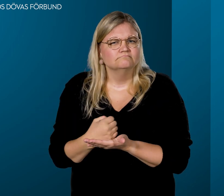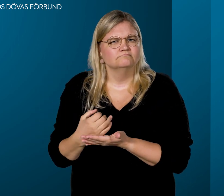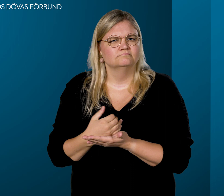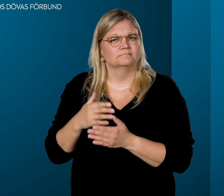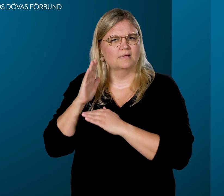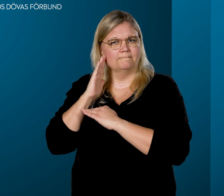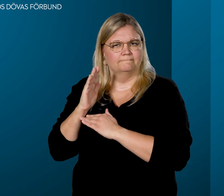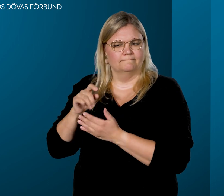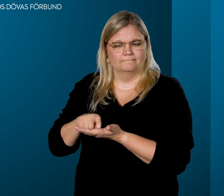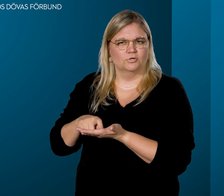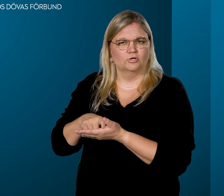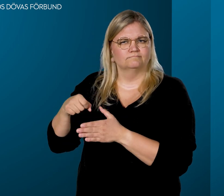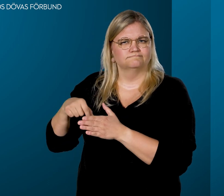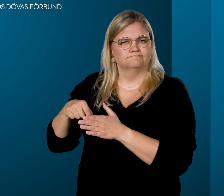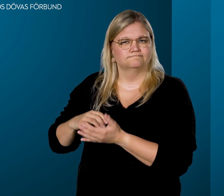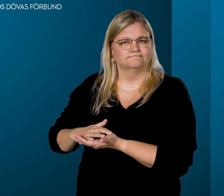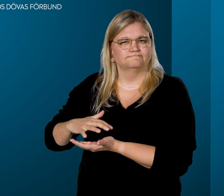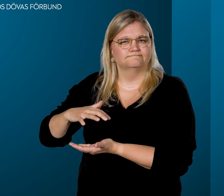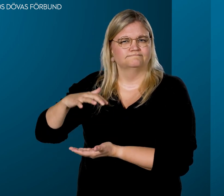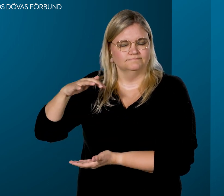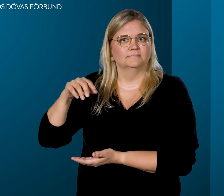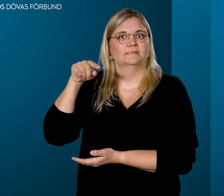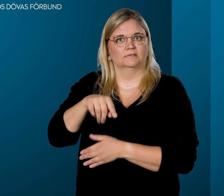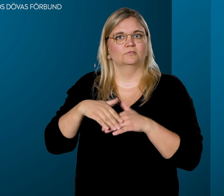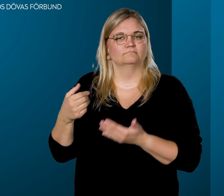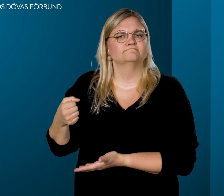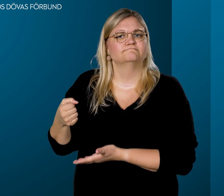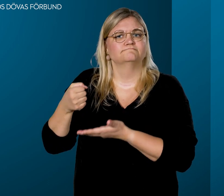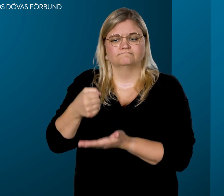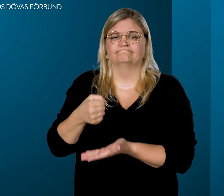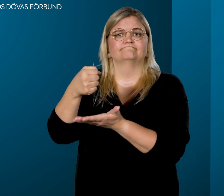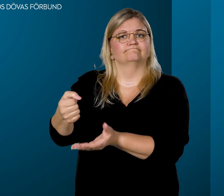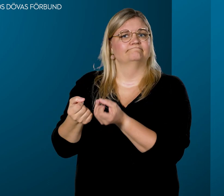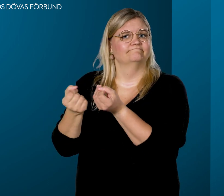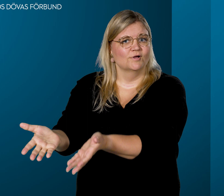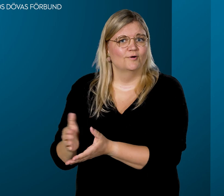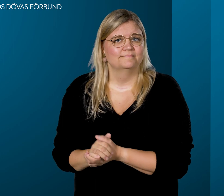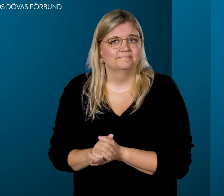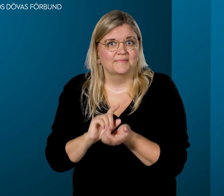till insamlingsstället med en påse med mynt som de har samlat under året.